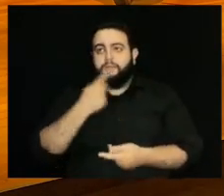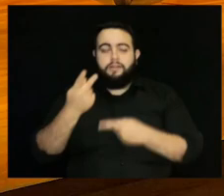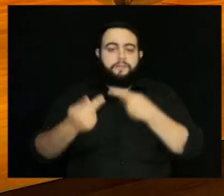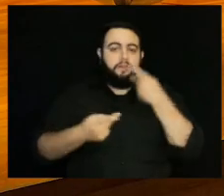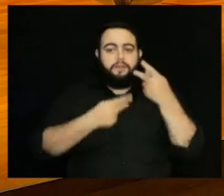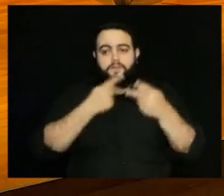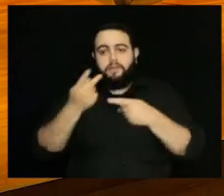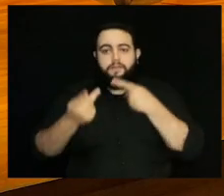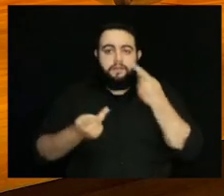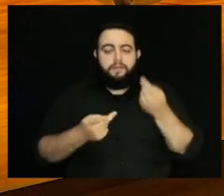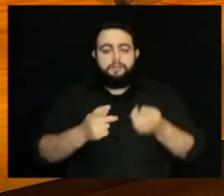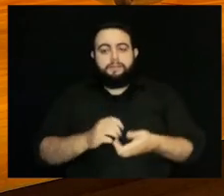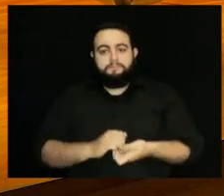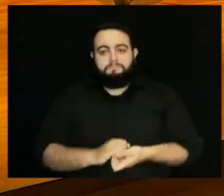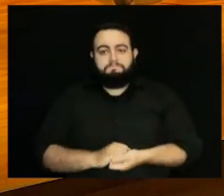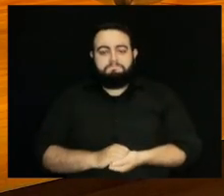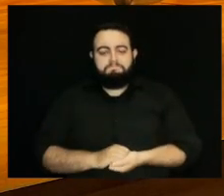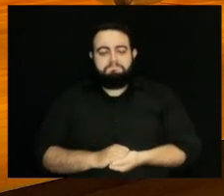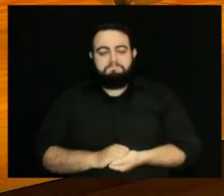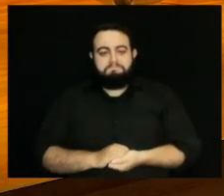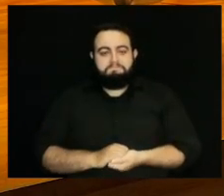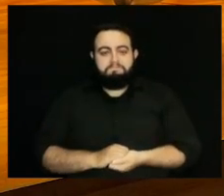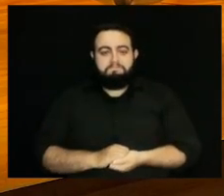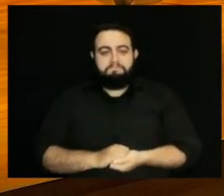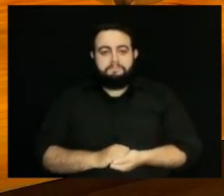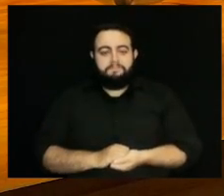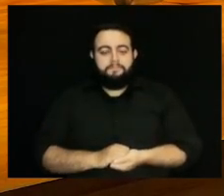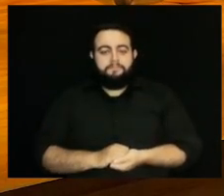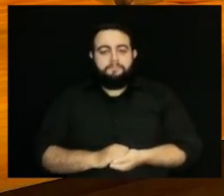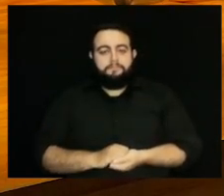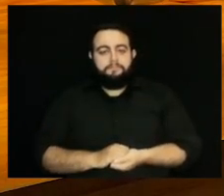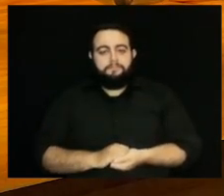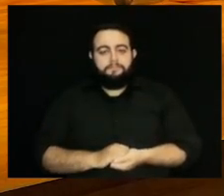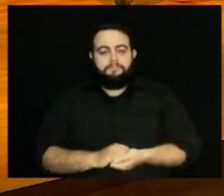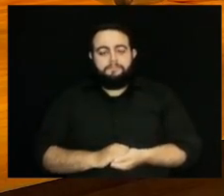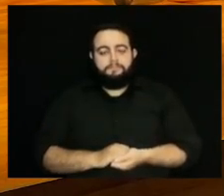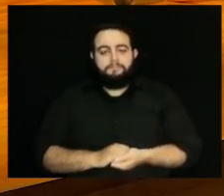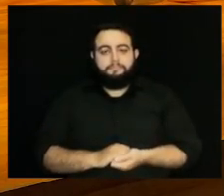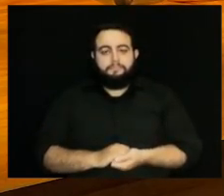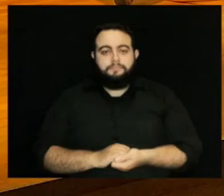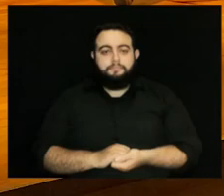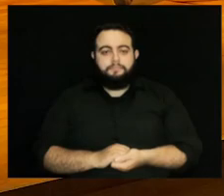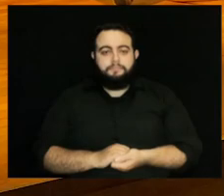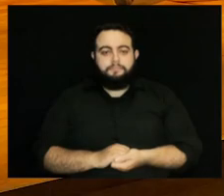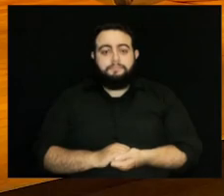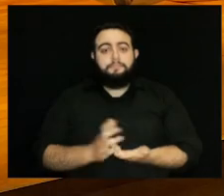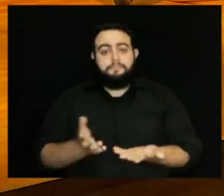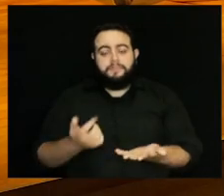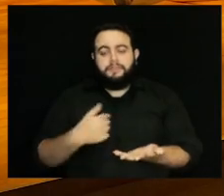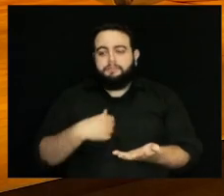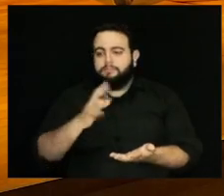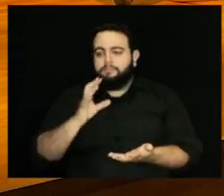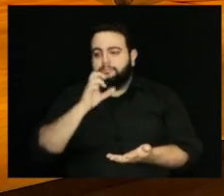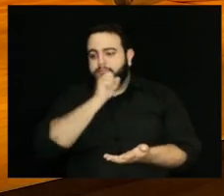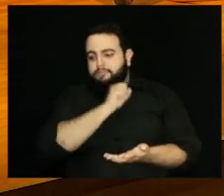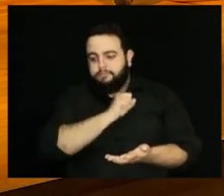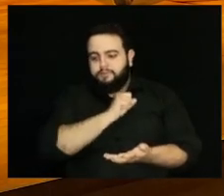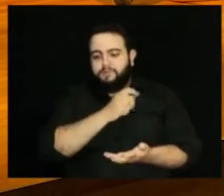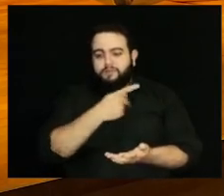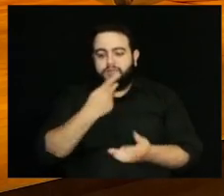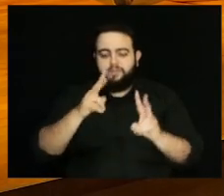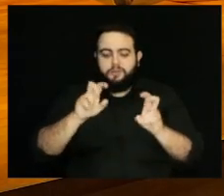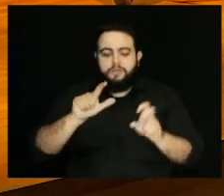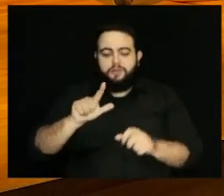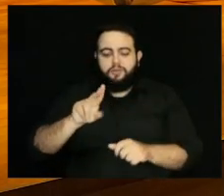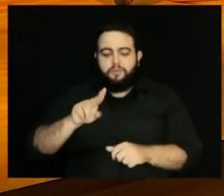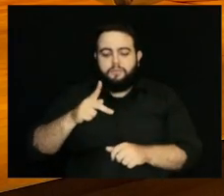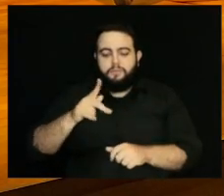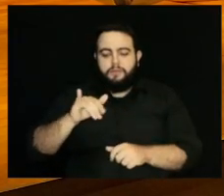tocou. Bom, eu passei batido o Lupicínio gente , não pode acontecer isso. É que eu escrevi um livro